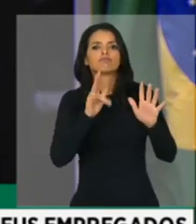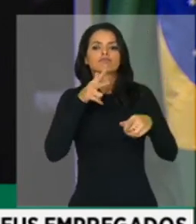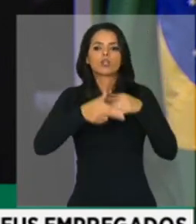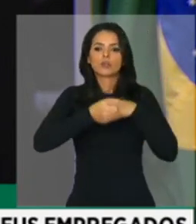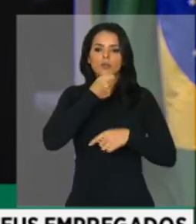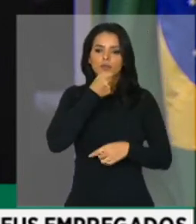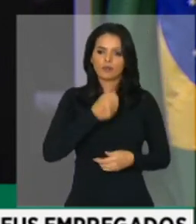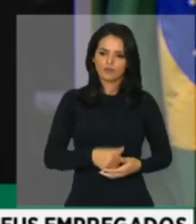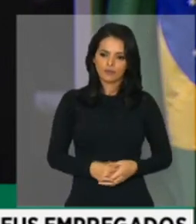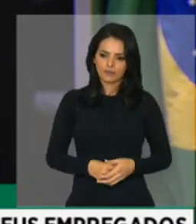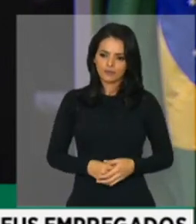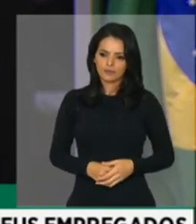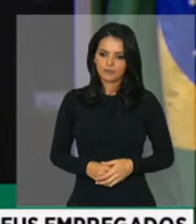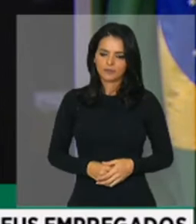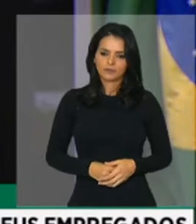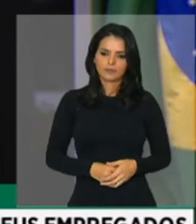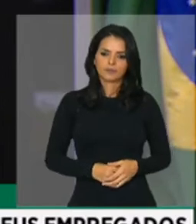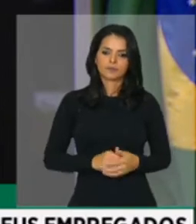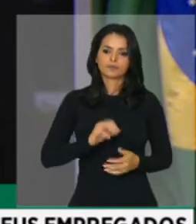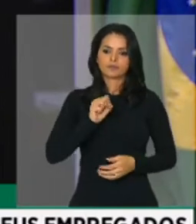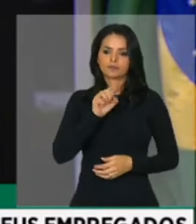S. PODEM CONTAR COMIGO. -- [DEPUTADO]: SENHOR PRESIDENTE, O SOLIDARIEDADE